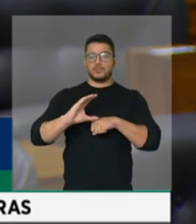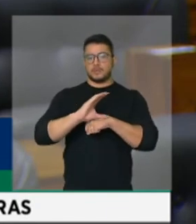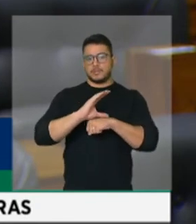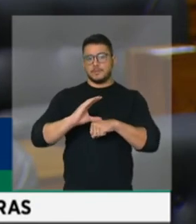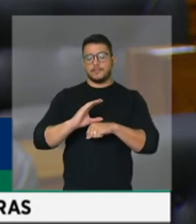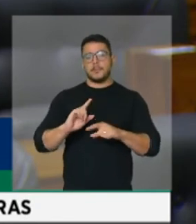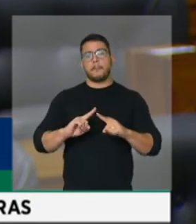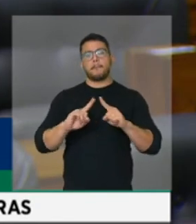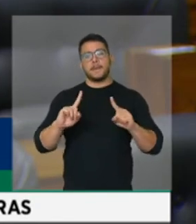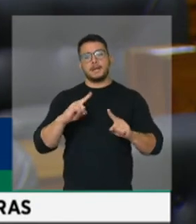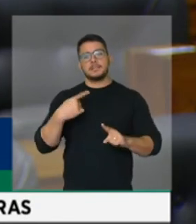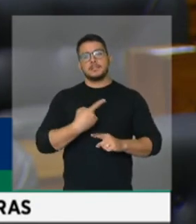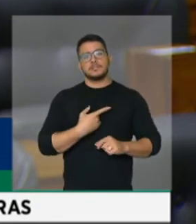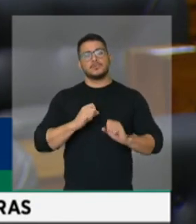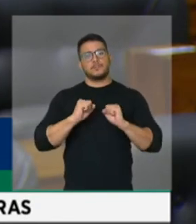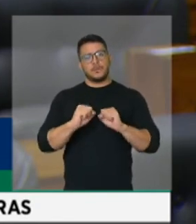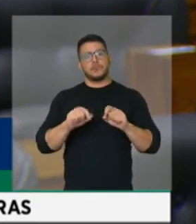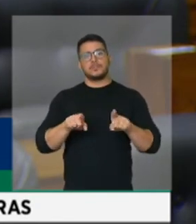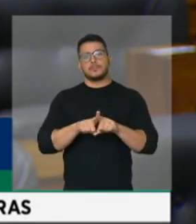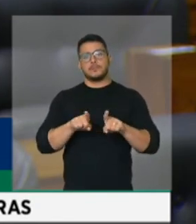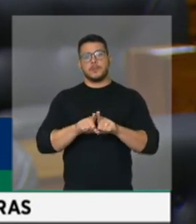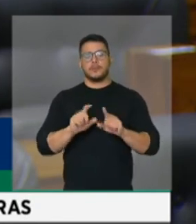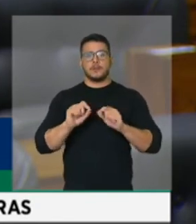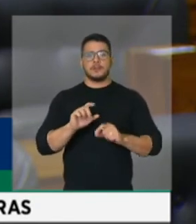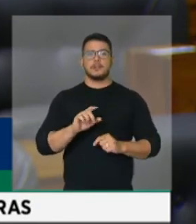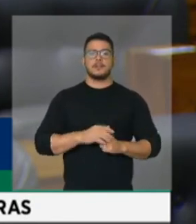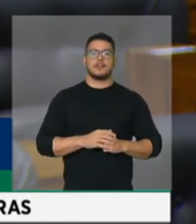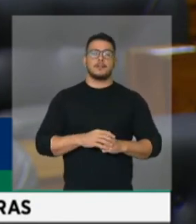BENS FUNDAMENTAIS COMO O ACESSO A ENERGIA. NÃO